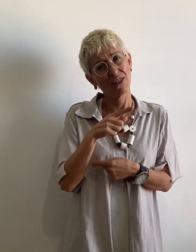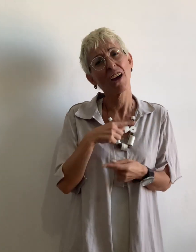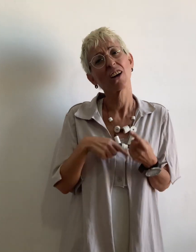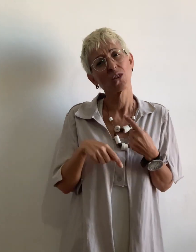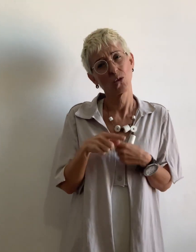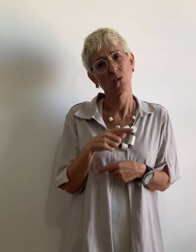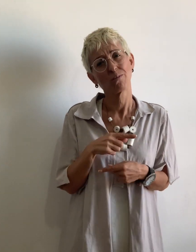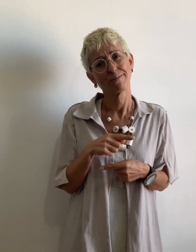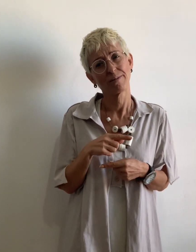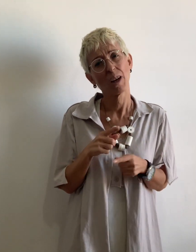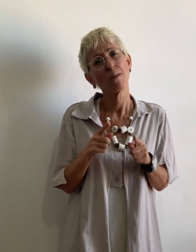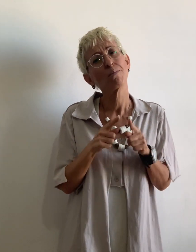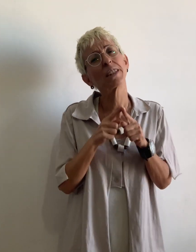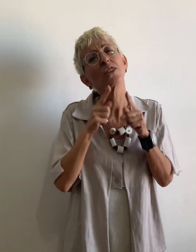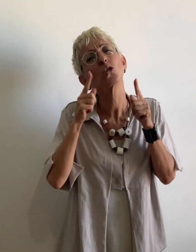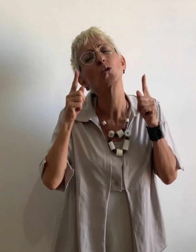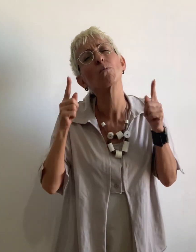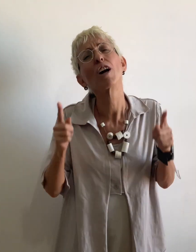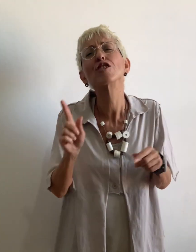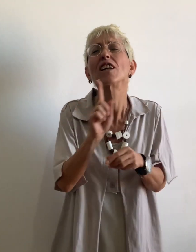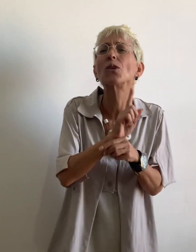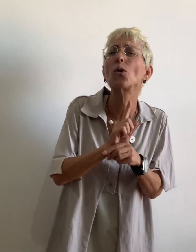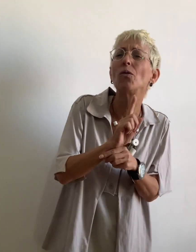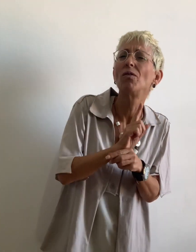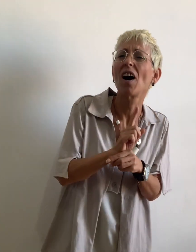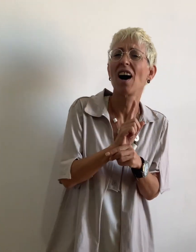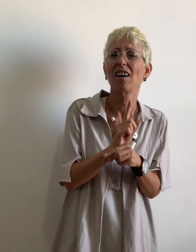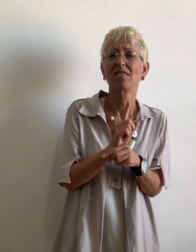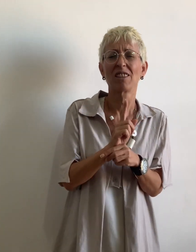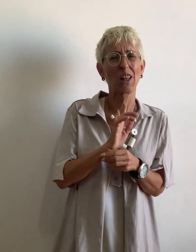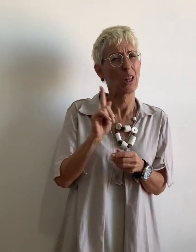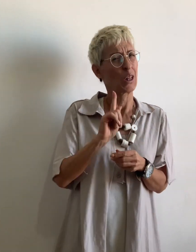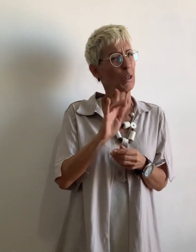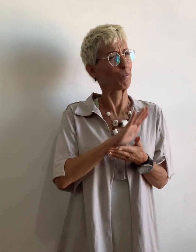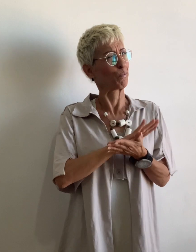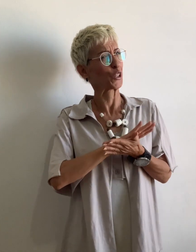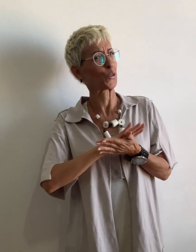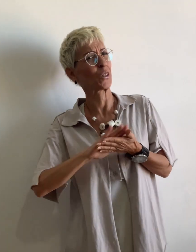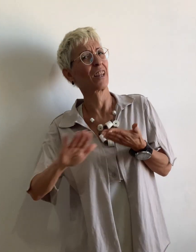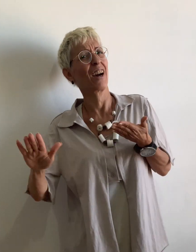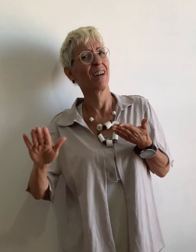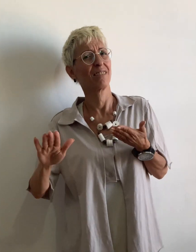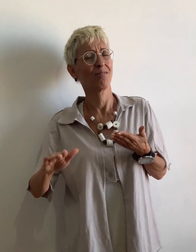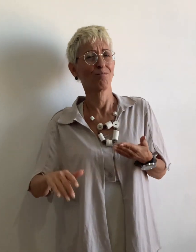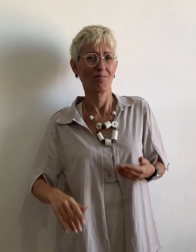אנחנו בעיצומה של תקופה לא פשוטה